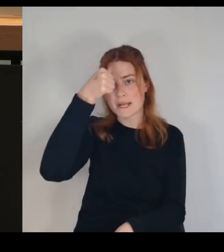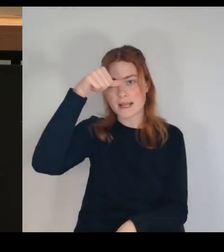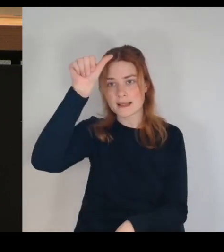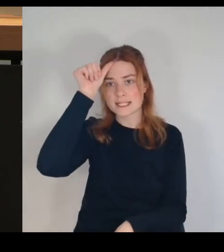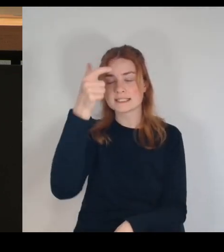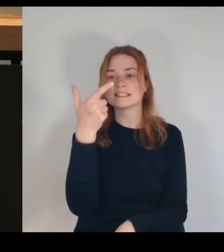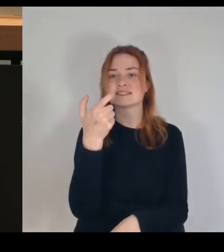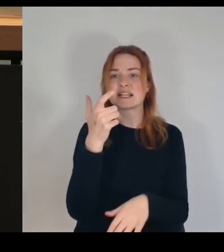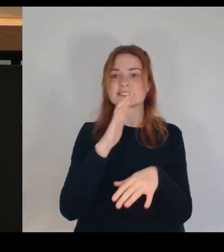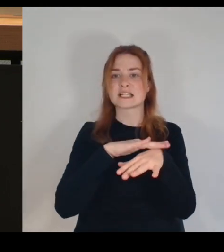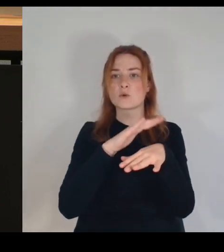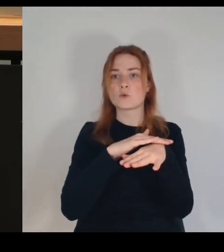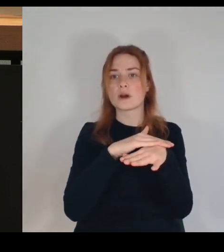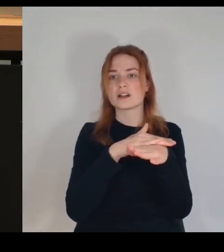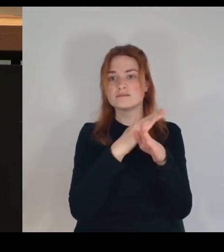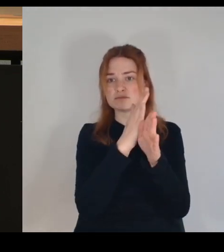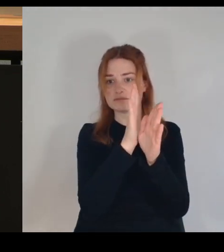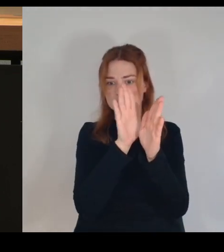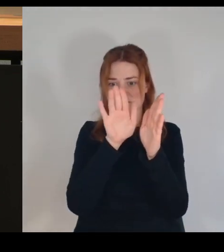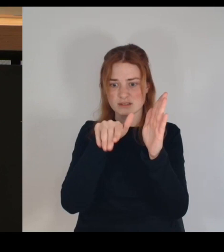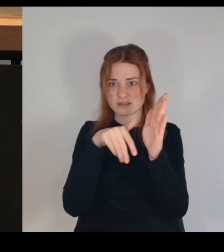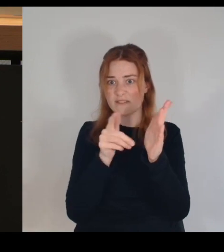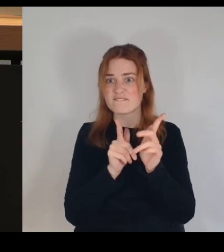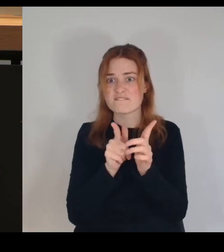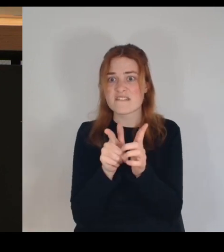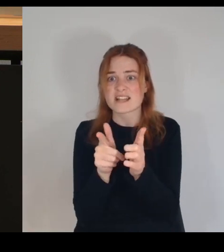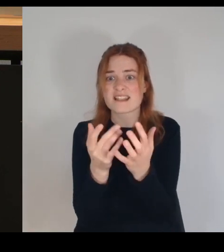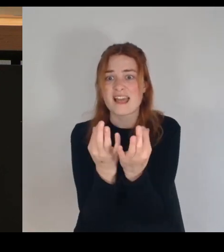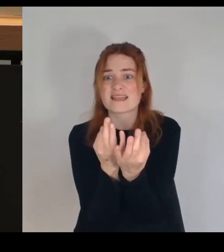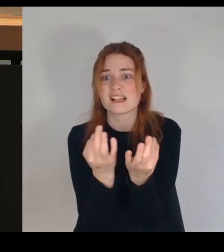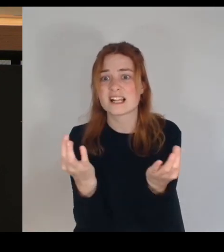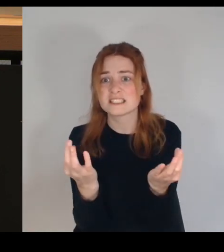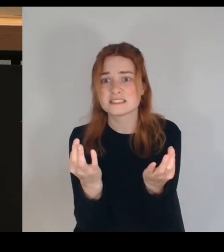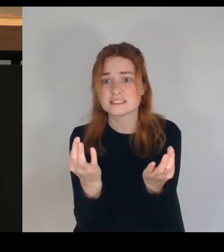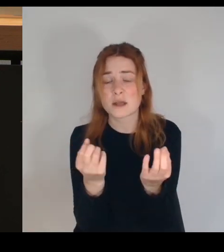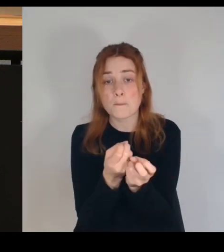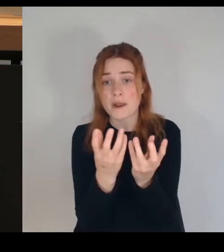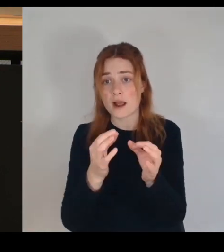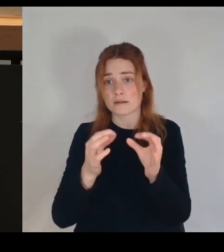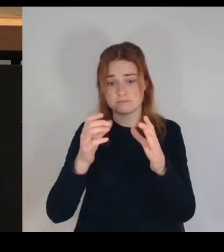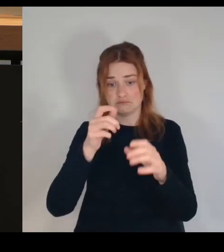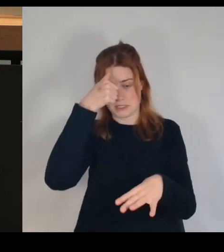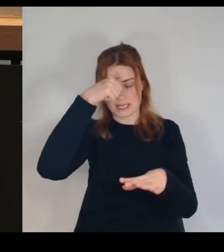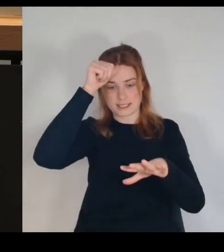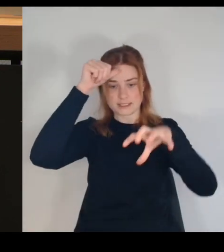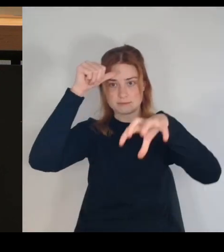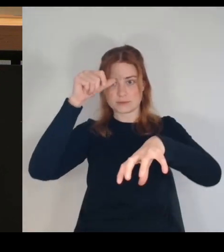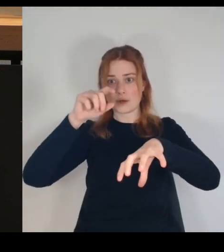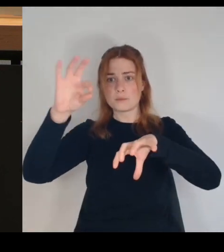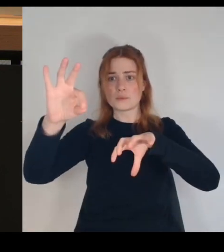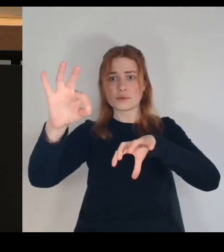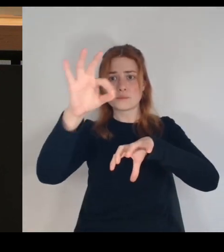die sind nur durch Busse angeschlossen. Und wenn dann nach 20:00 nichts mehr fährt, was bleibt dann? Bitte schön zu Fuß gehen?